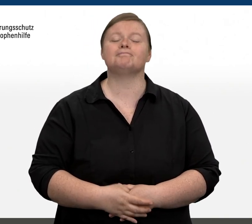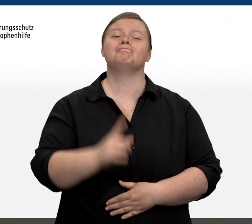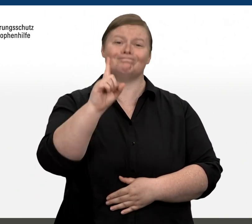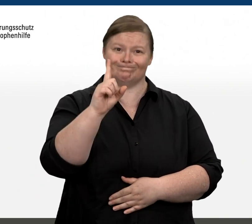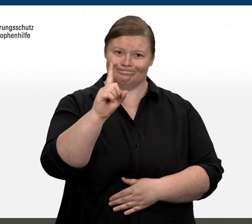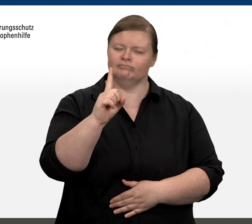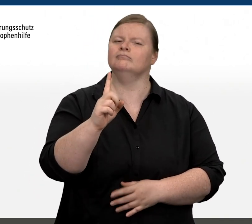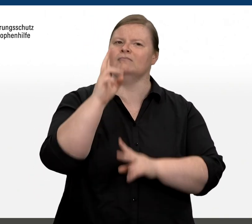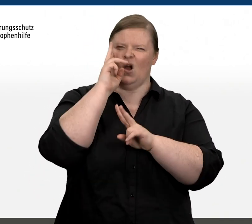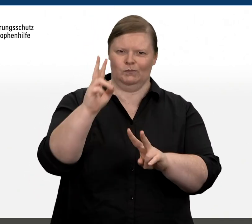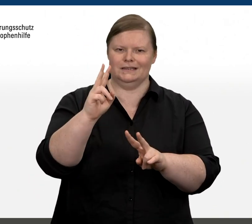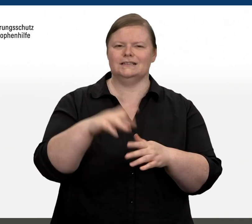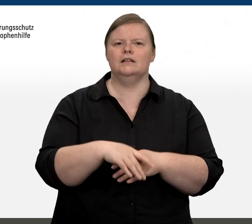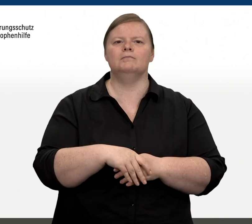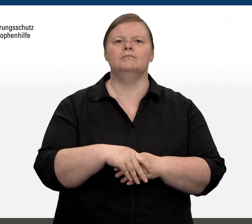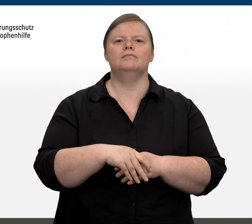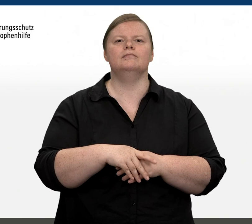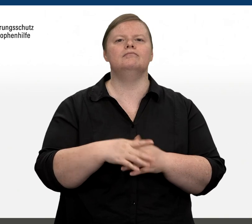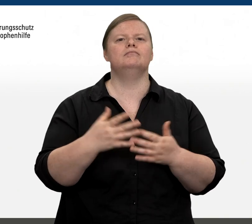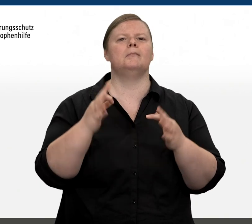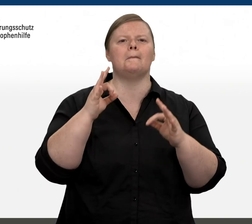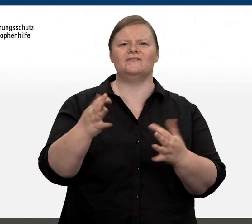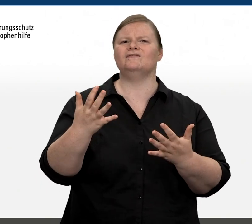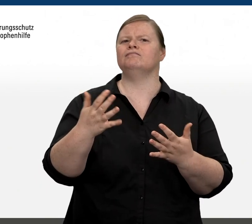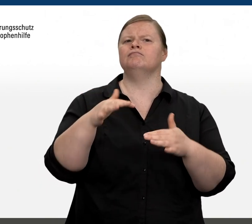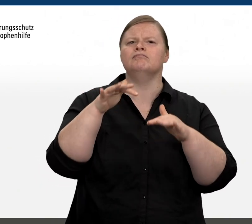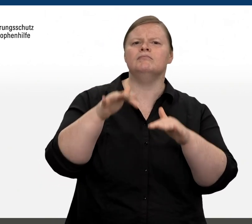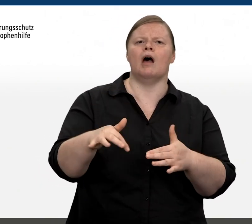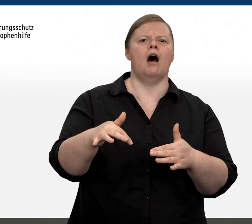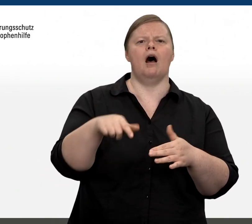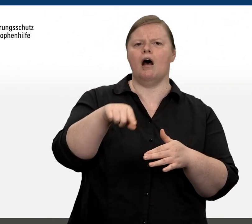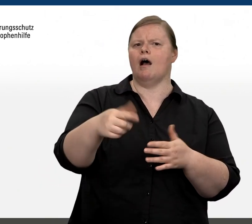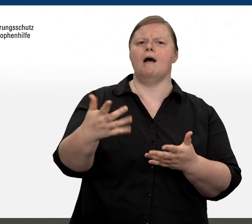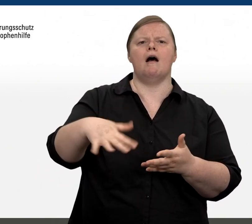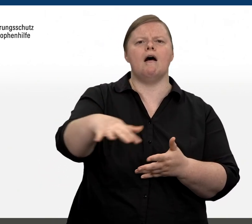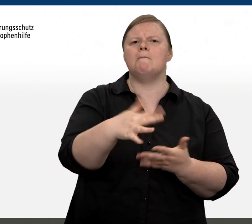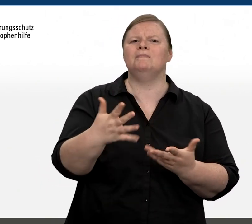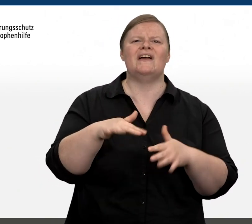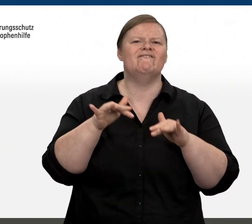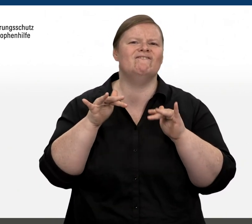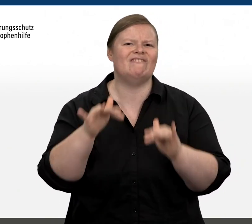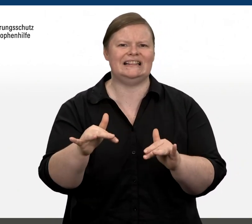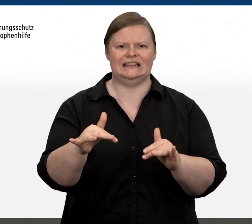Achtung! Versuchen Sie nie brennendes Fett oder